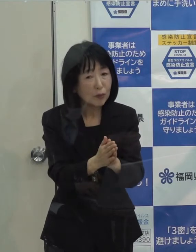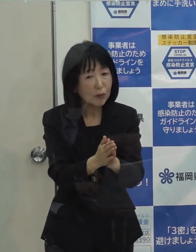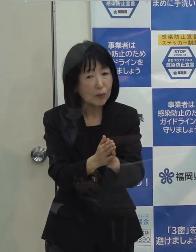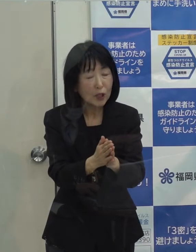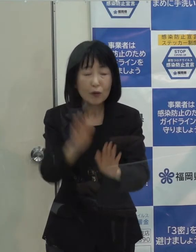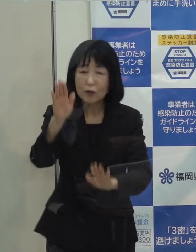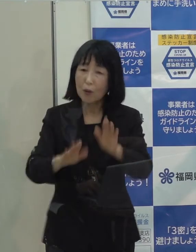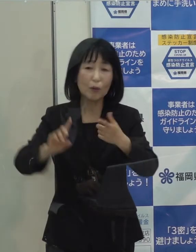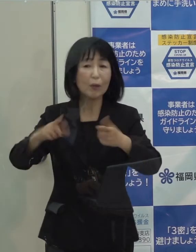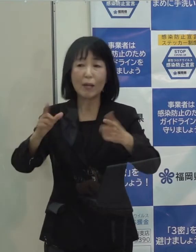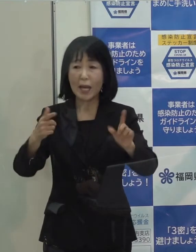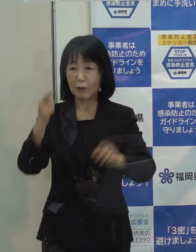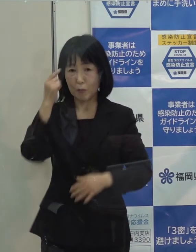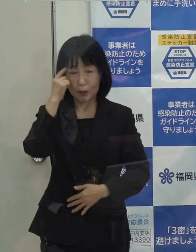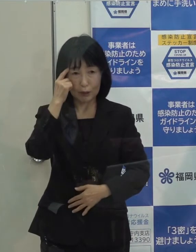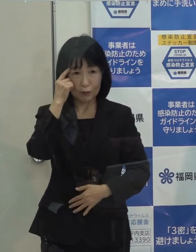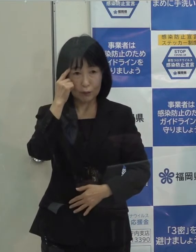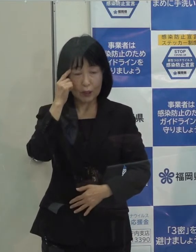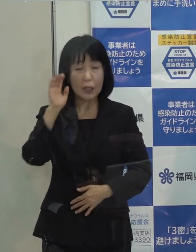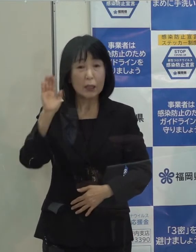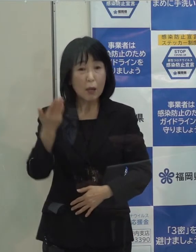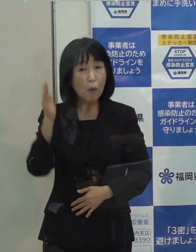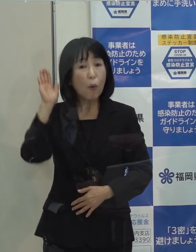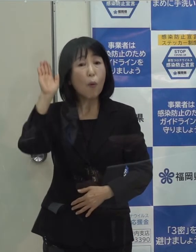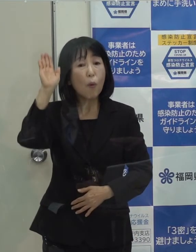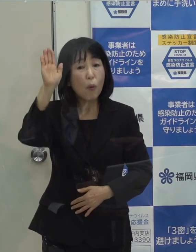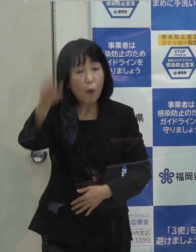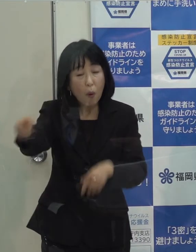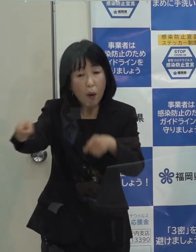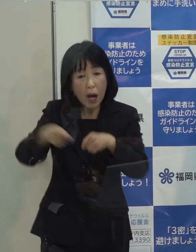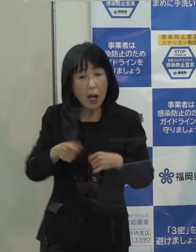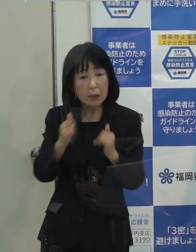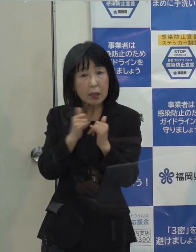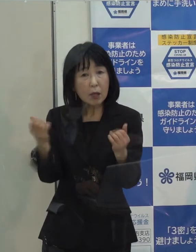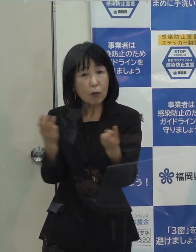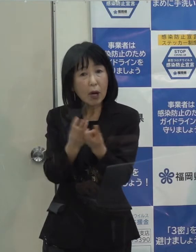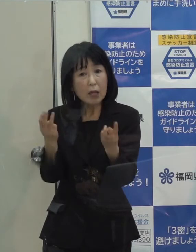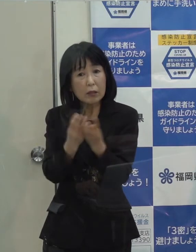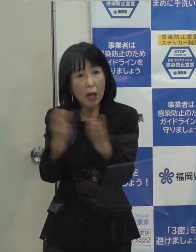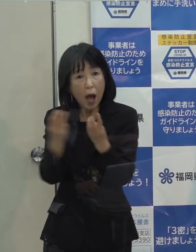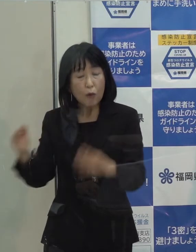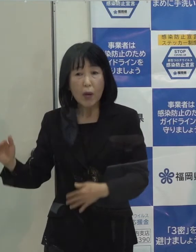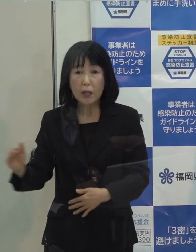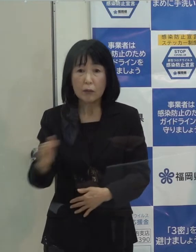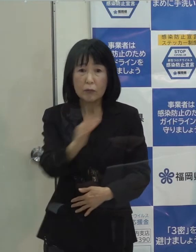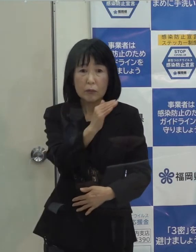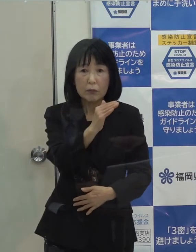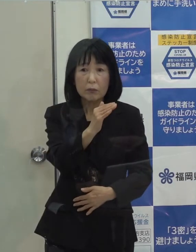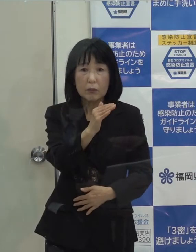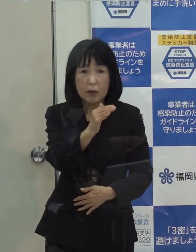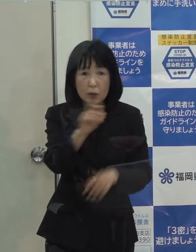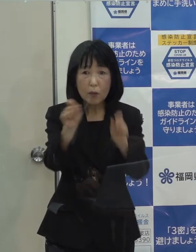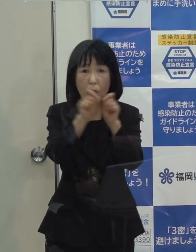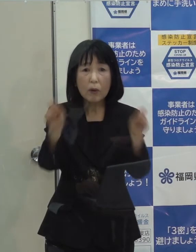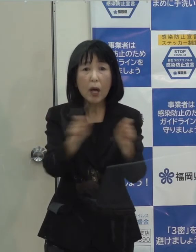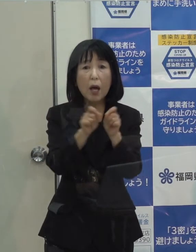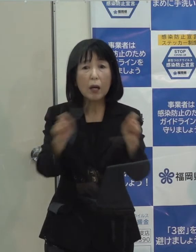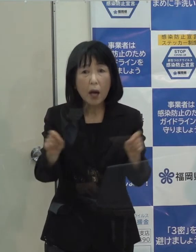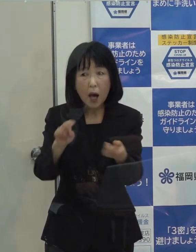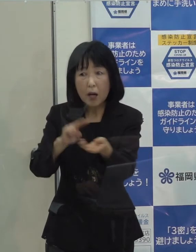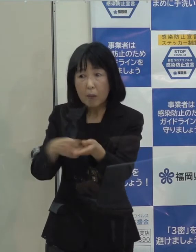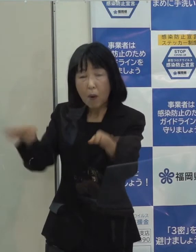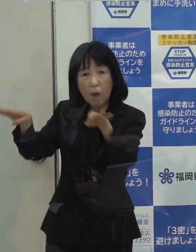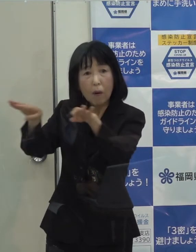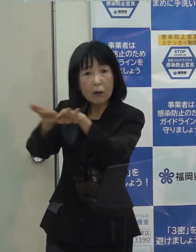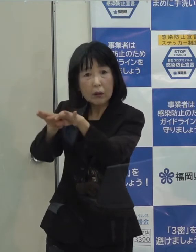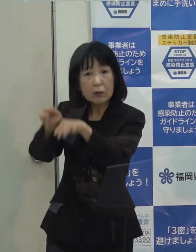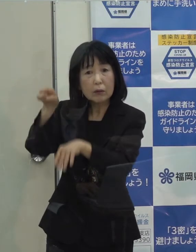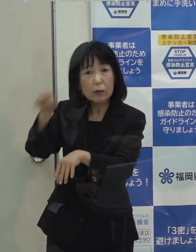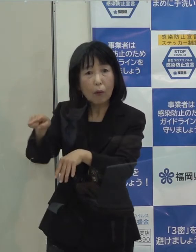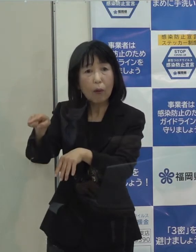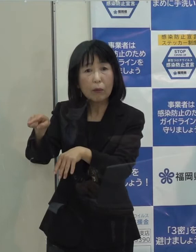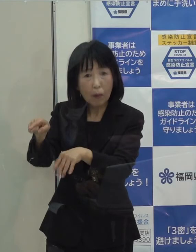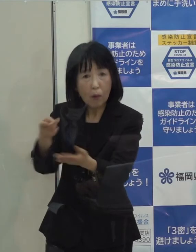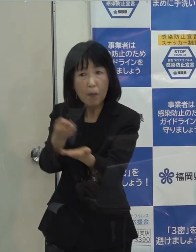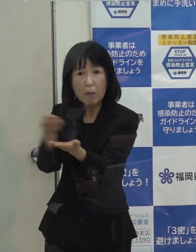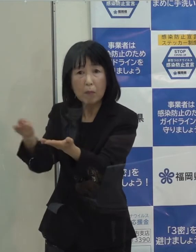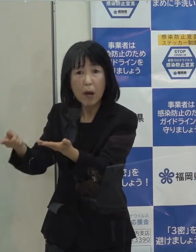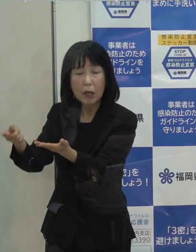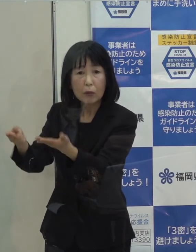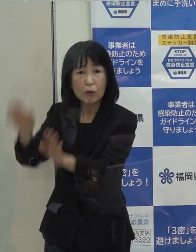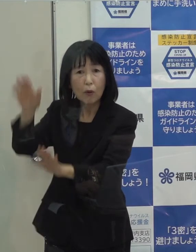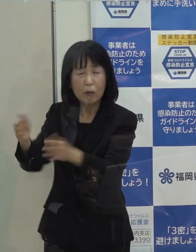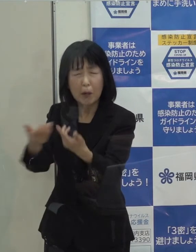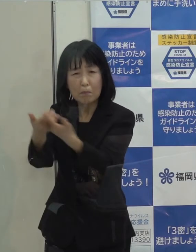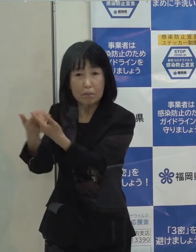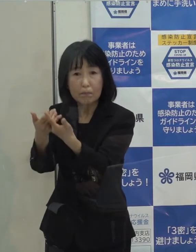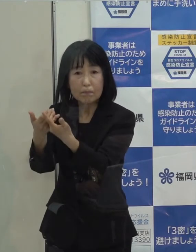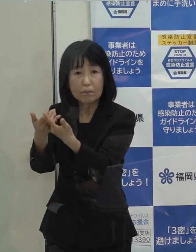ただし 今後 陽性者が急増したり その結果 医療提供体制が想定している範囲以上に逼迫をしてくるような事態になれば